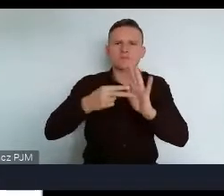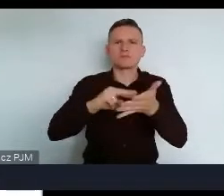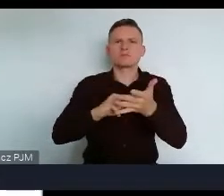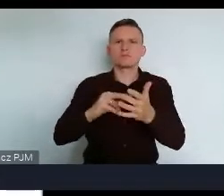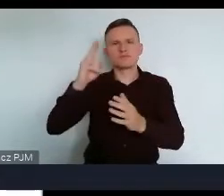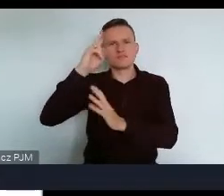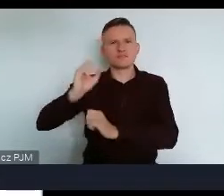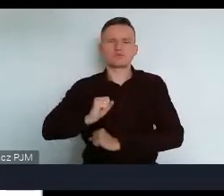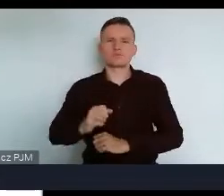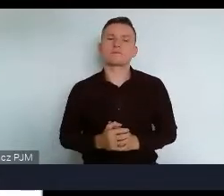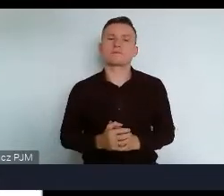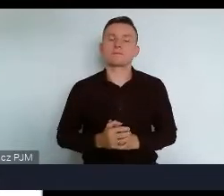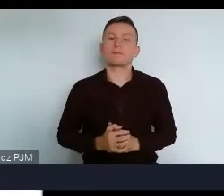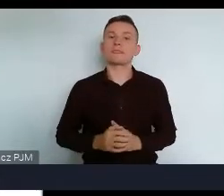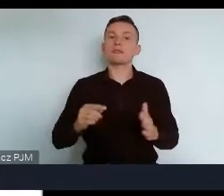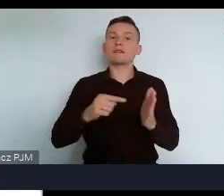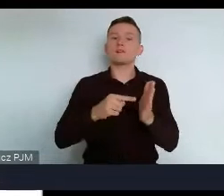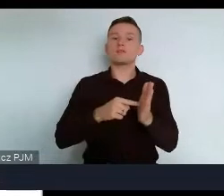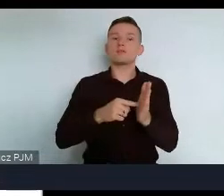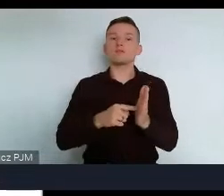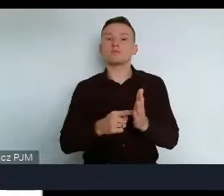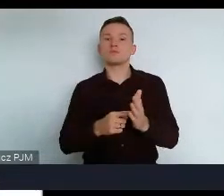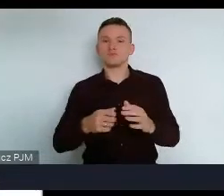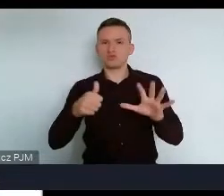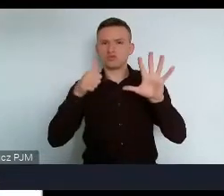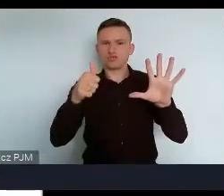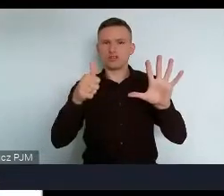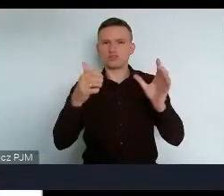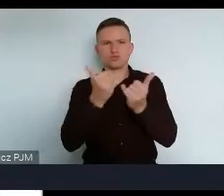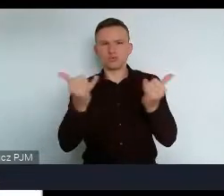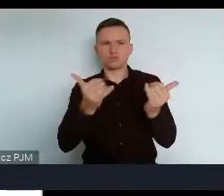Odzwierciedla to sześć linii strategicznych określonych przez burmistrza,